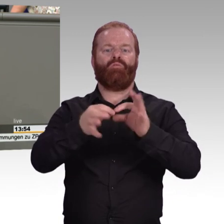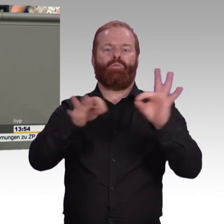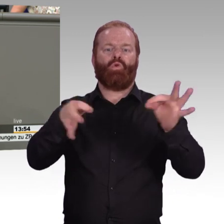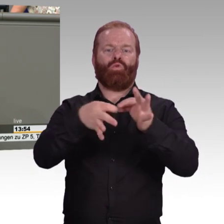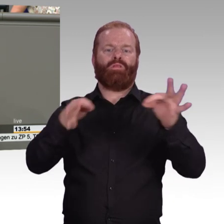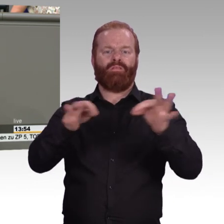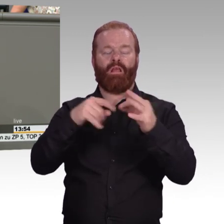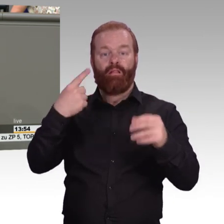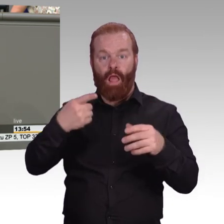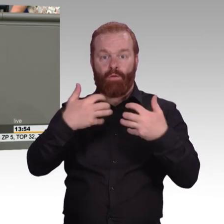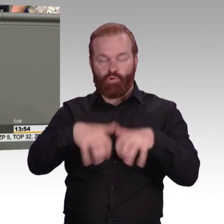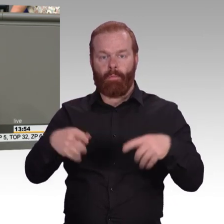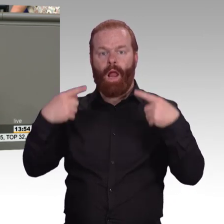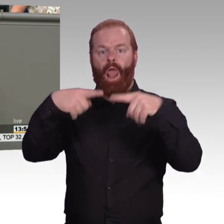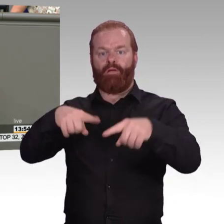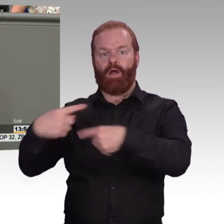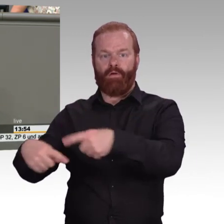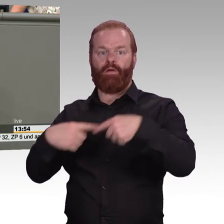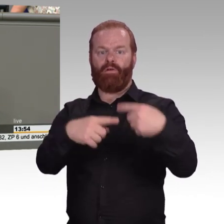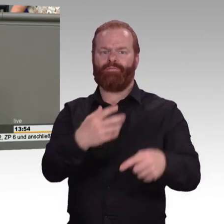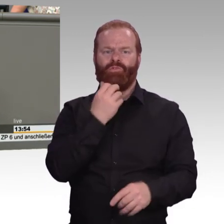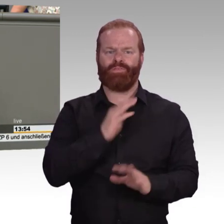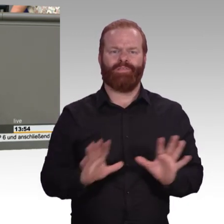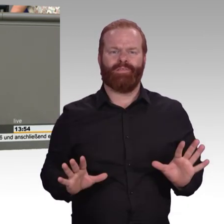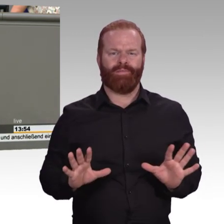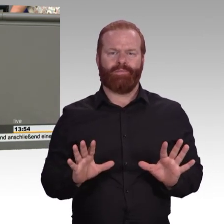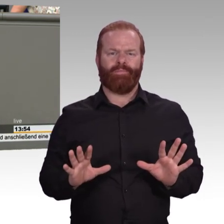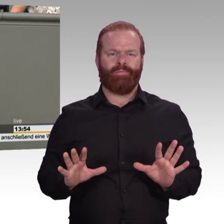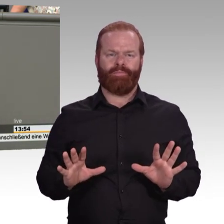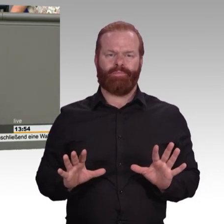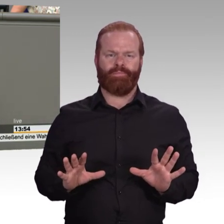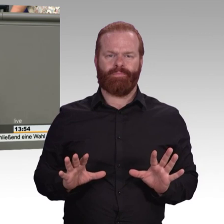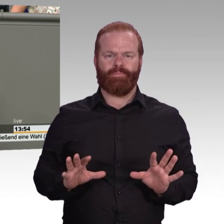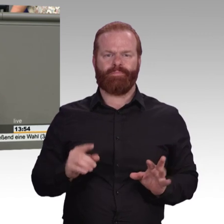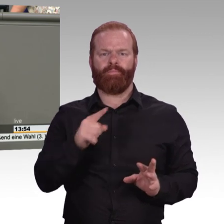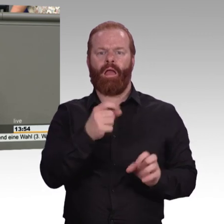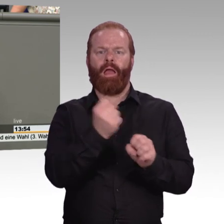von uns hier abgleichen. Es geht um Schutz um Förderung, Entwicklung und Beteiligung.